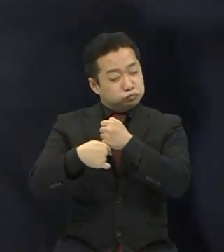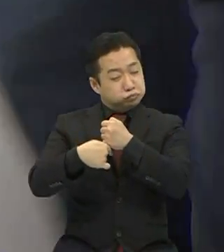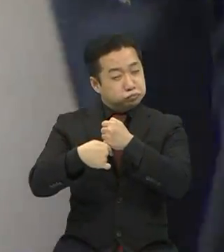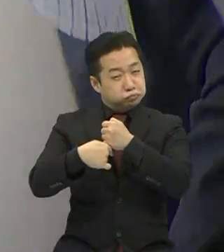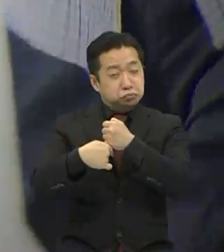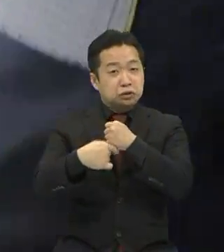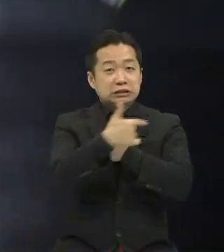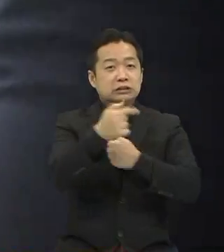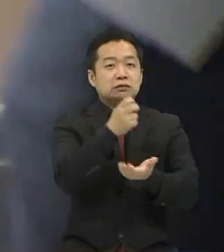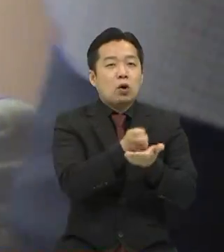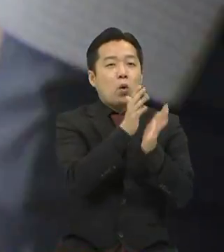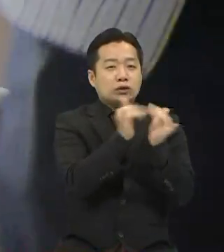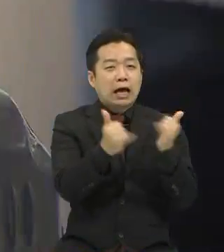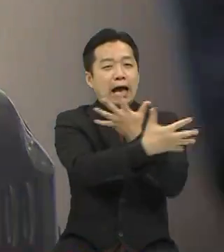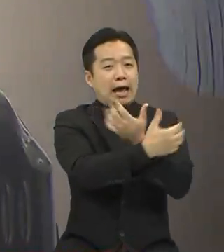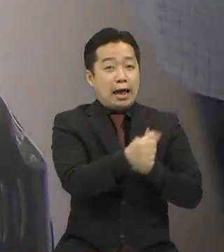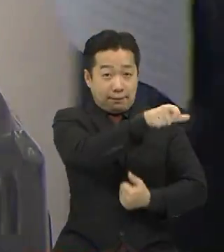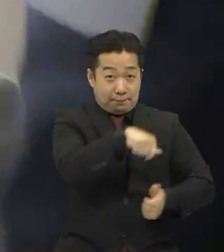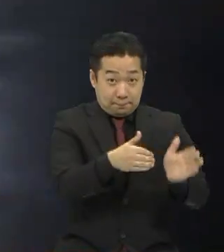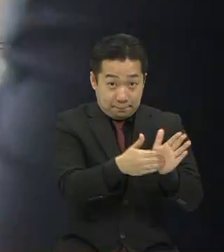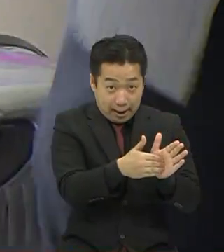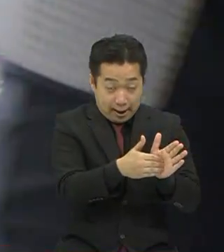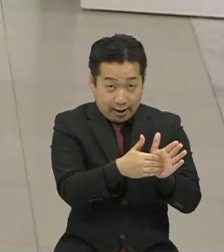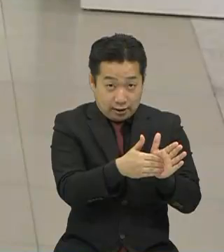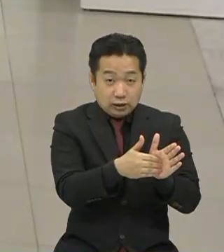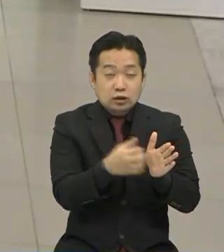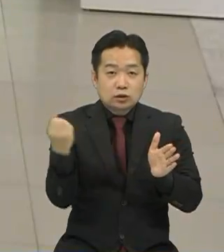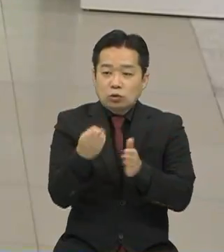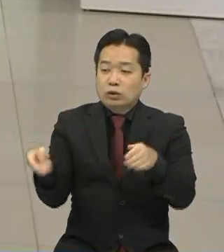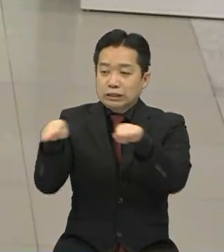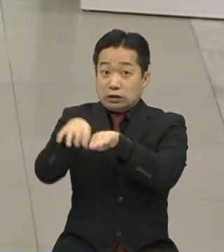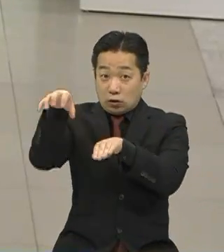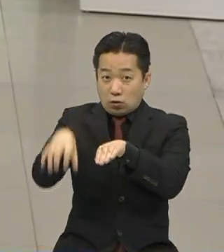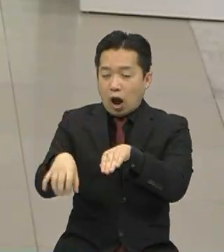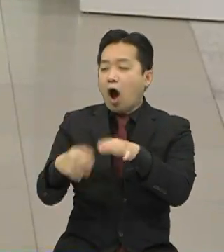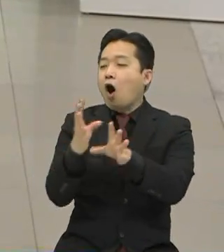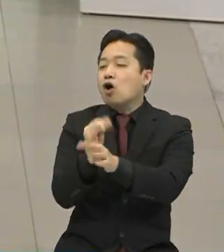귀국 후 수사에 대비해 대형 로펌을 선임한 뒤에 수사 기관과 입국 날짜를